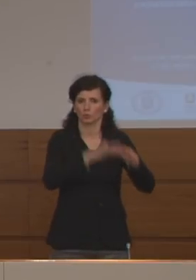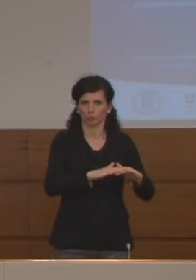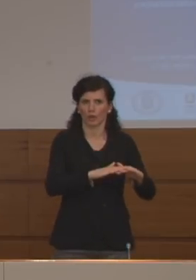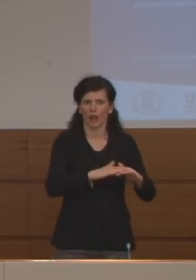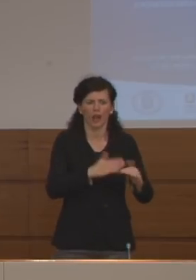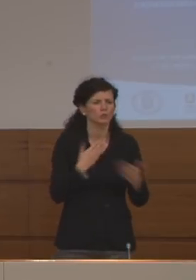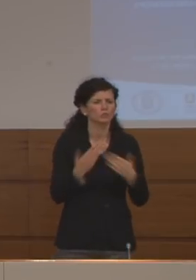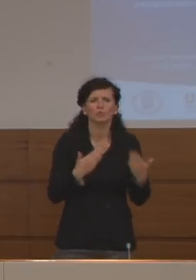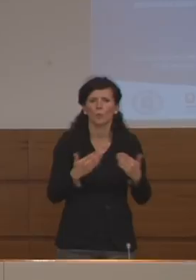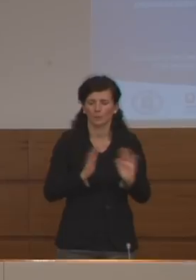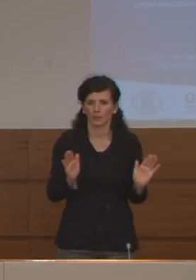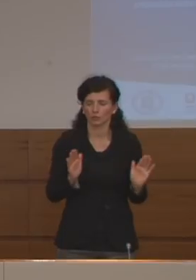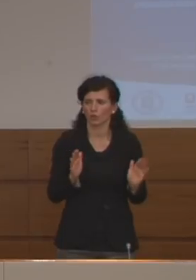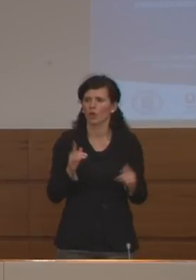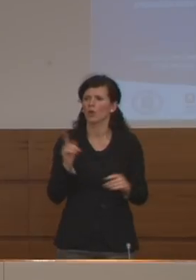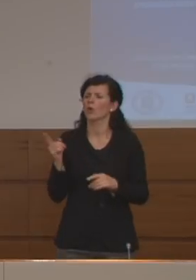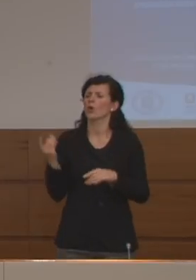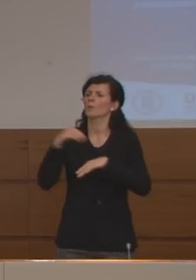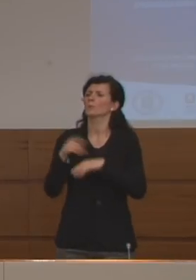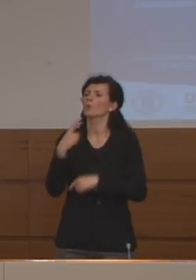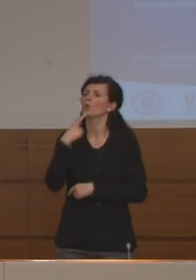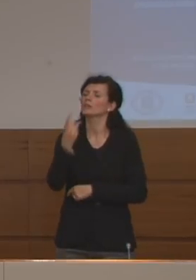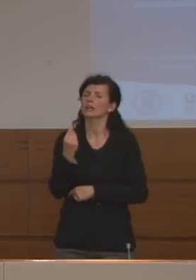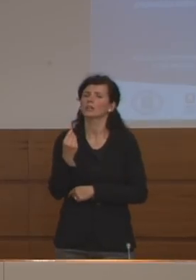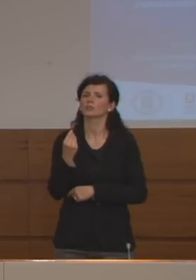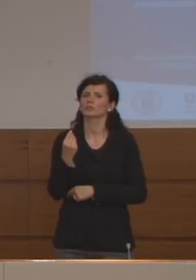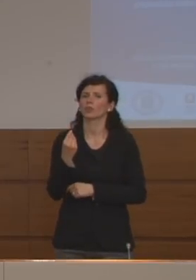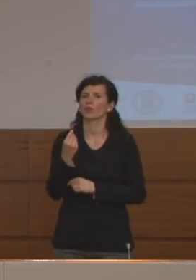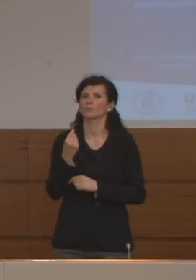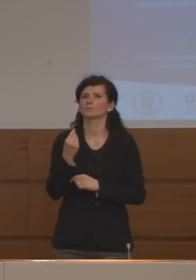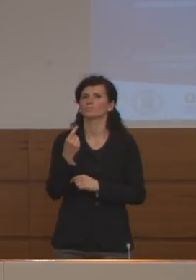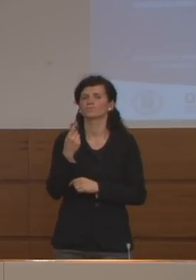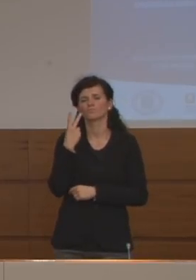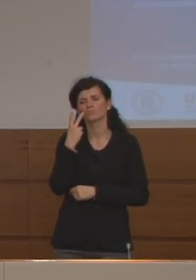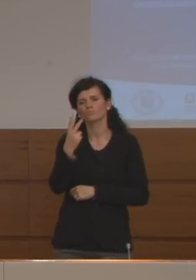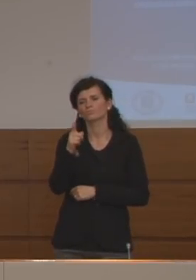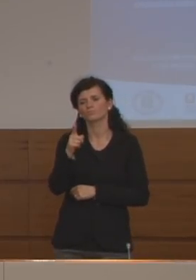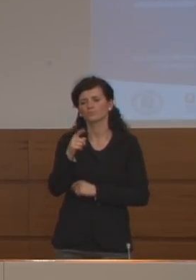lei parlava di questo trend positivo, nella sua negatività, degli ultimi quattro giorni.